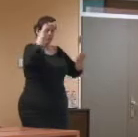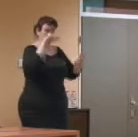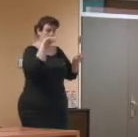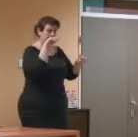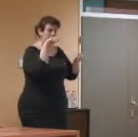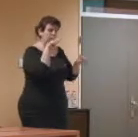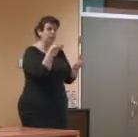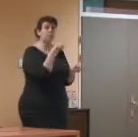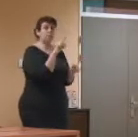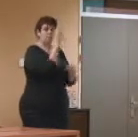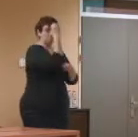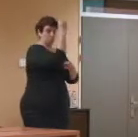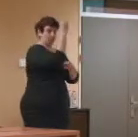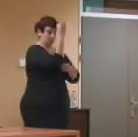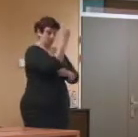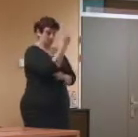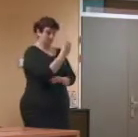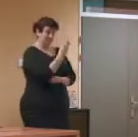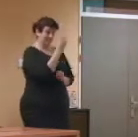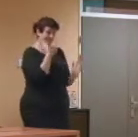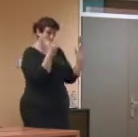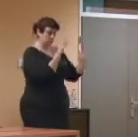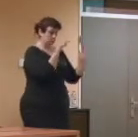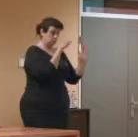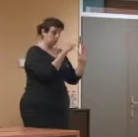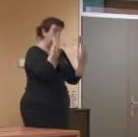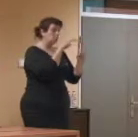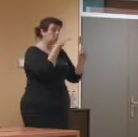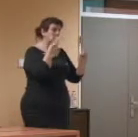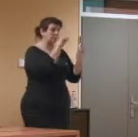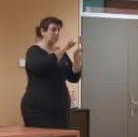ese relato desde el punto de vista de un escritor, desde un punto de vista que ha investigado, desde el punto